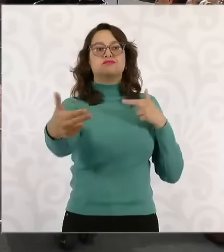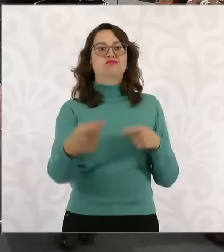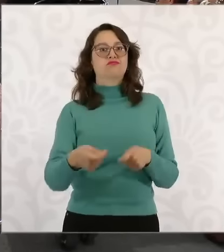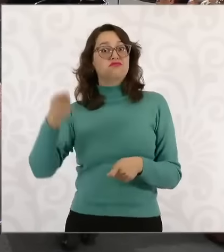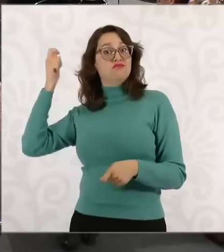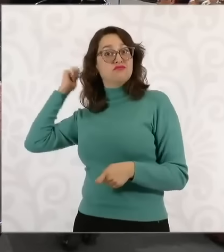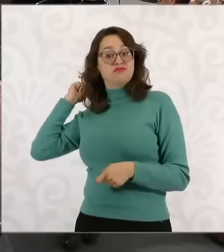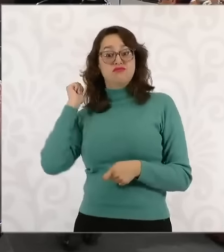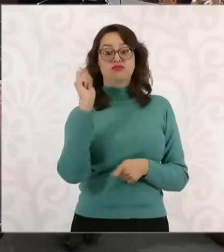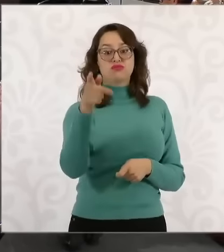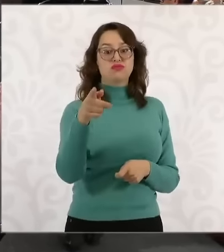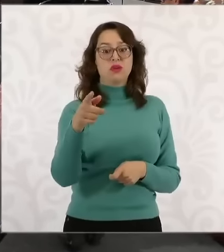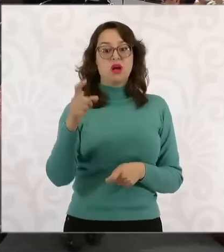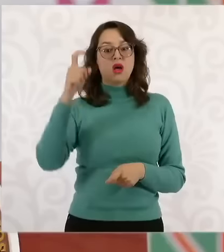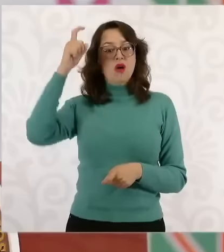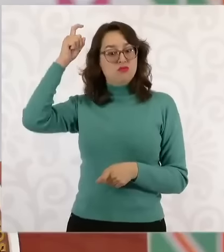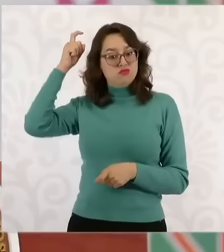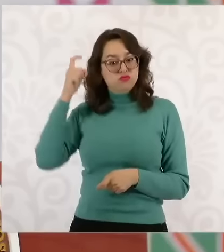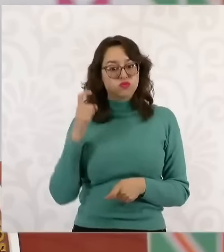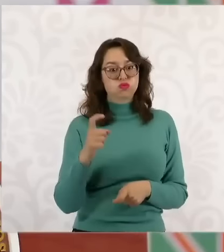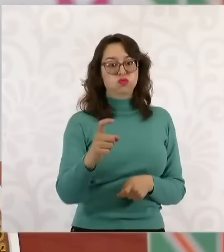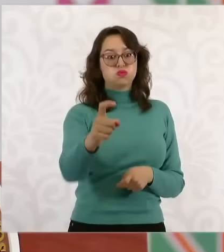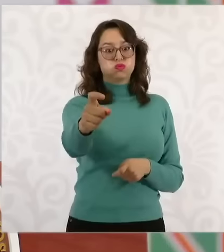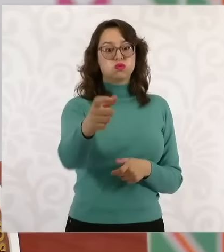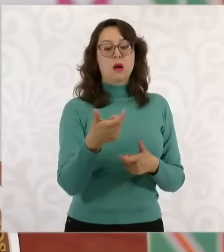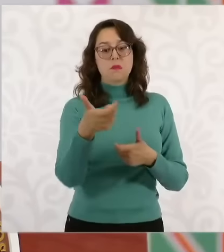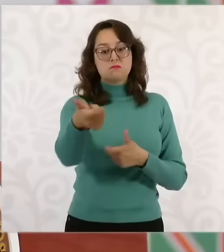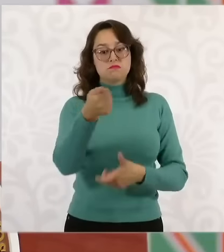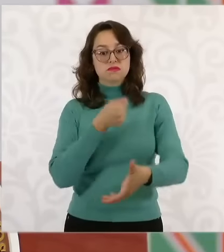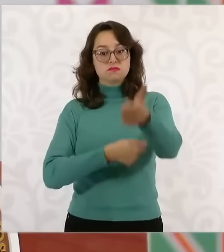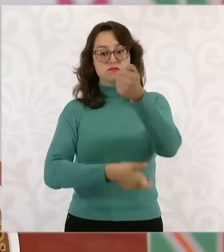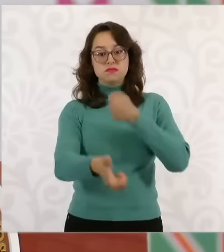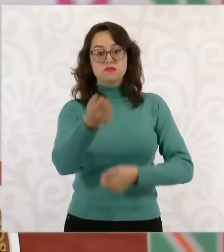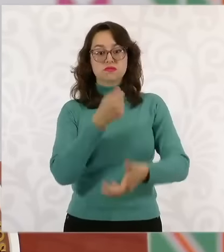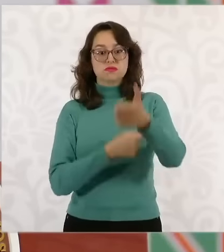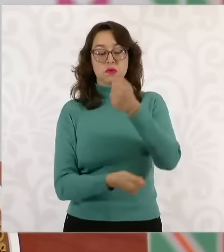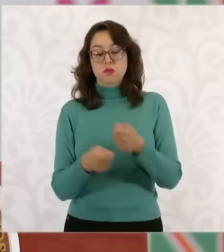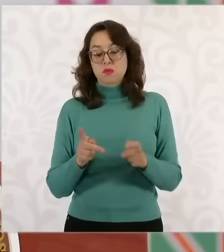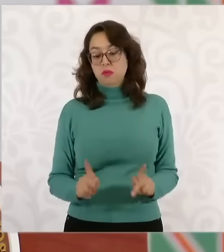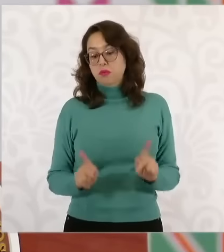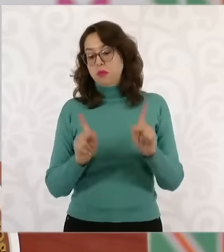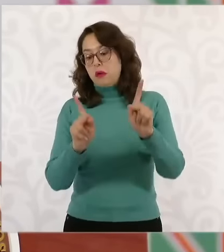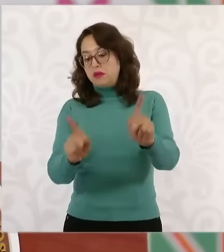con la defensa y la población hicieron una tirolesa porque hay un puente que se cayó.